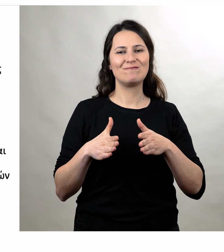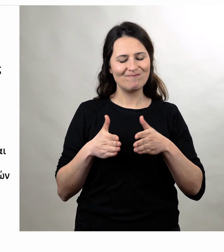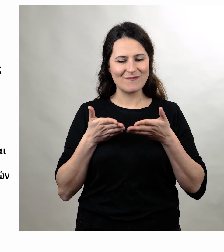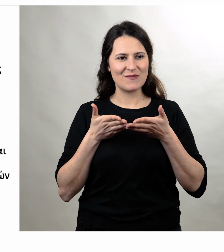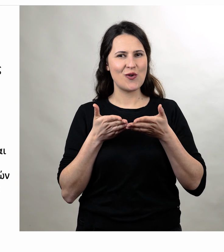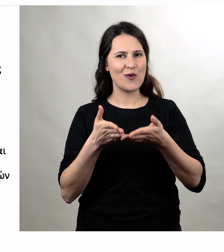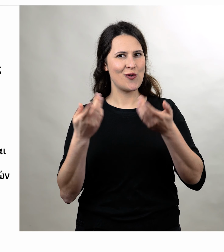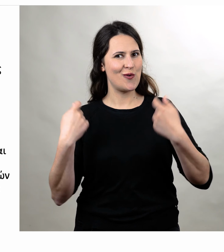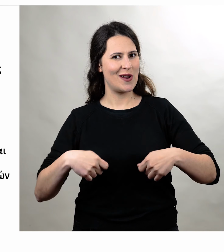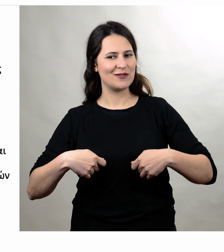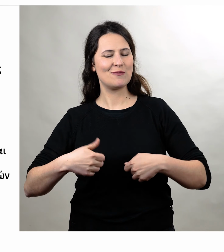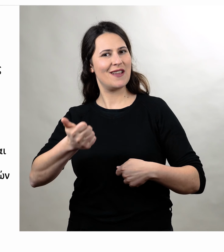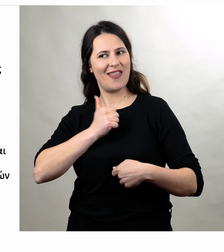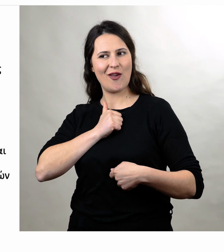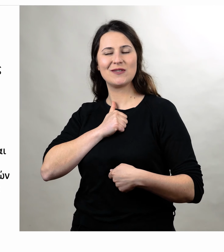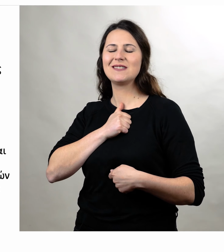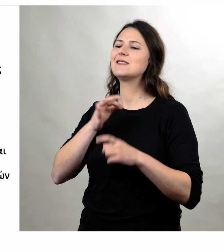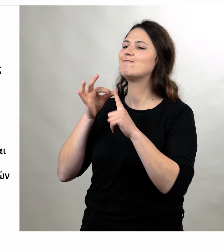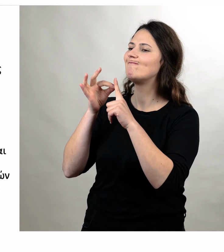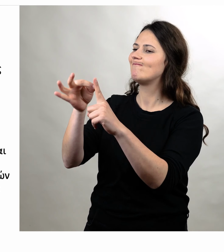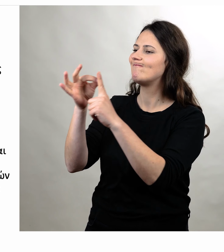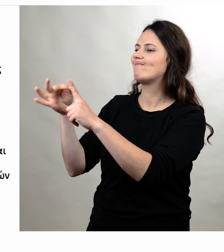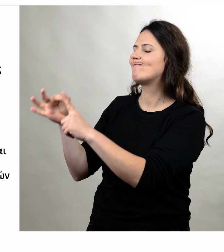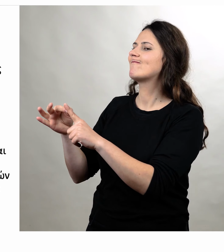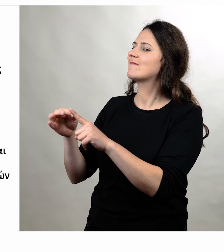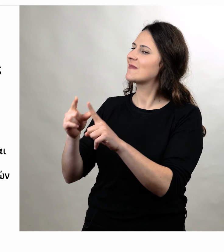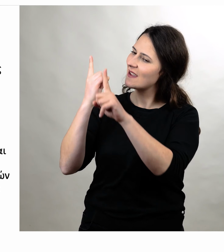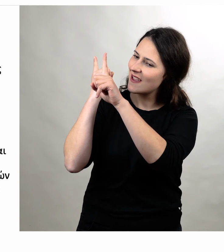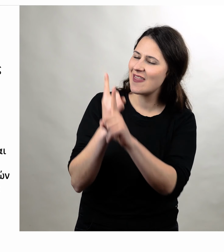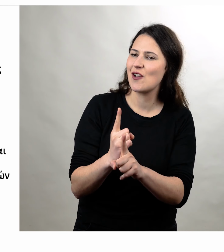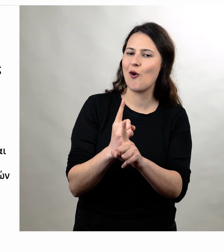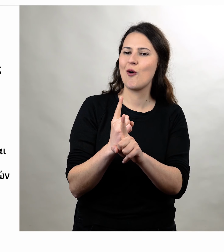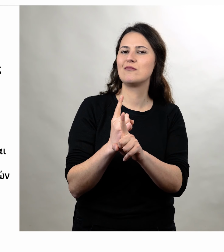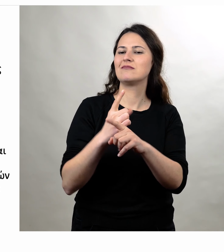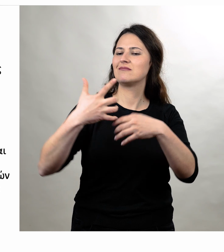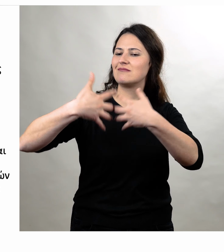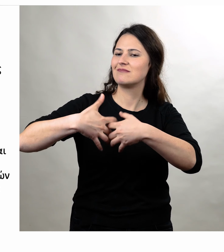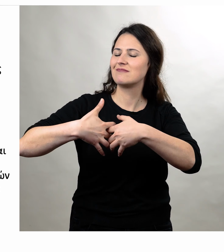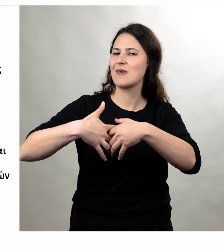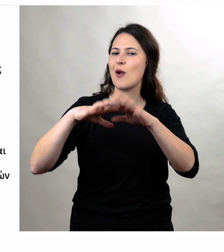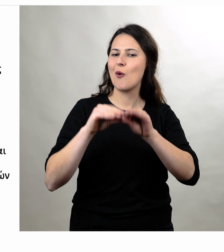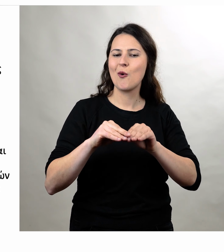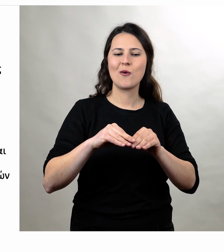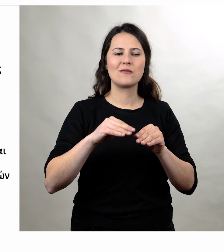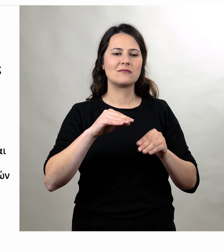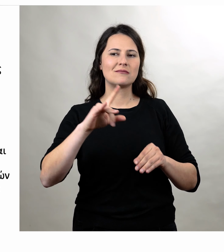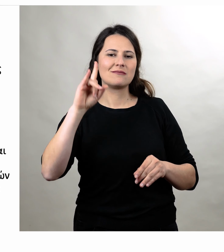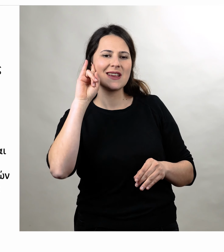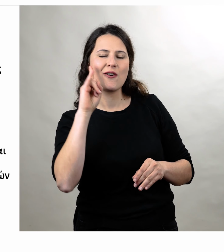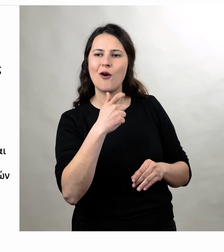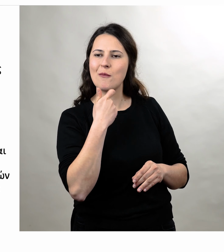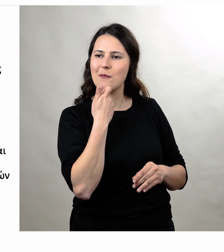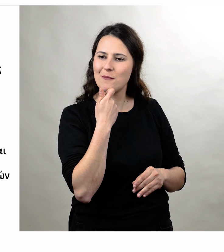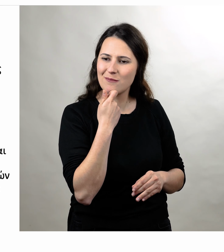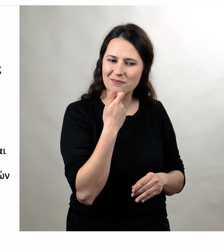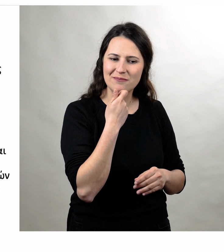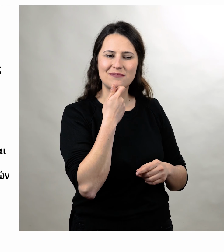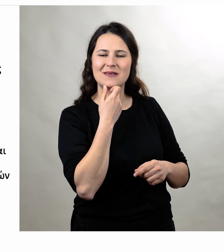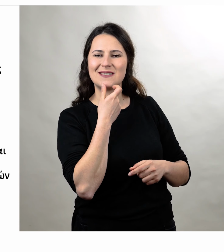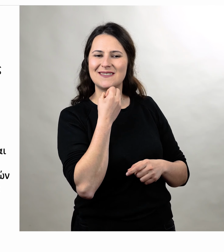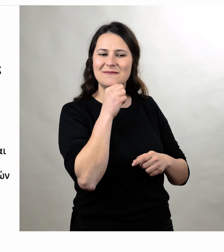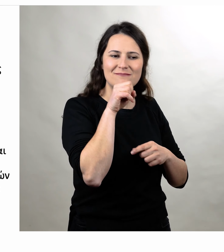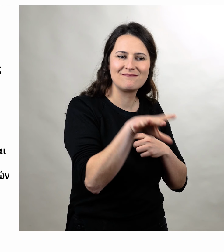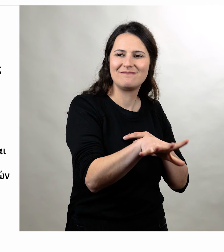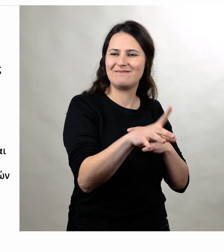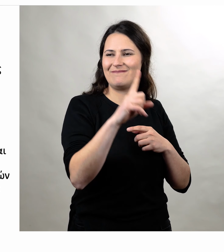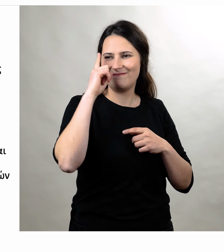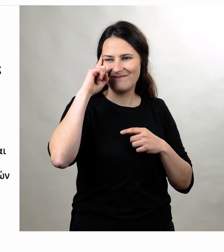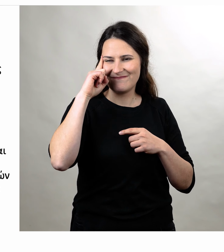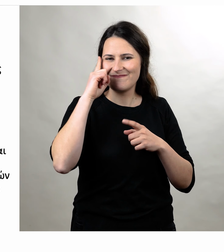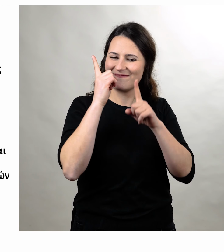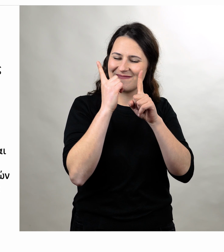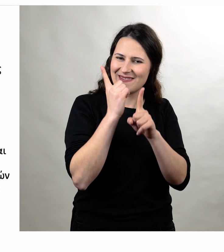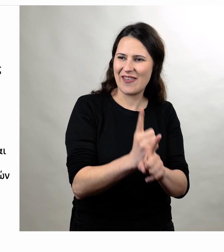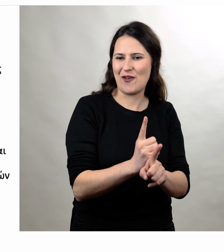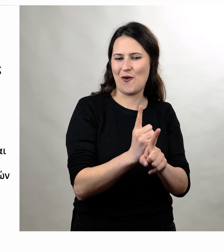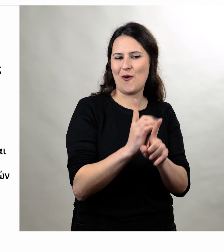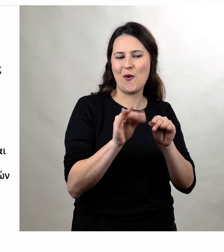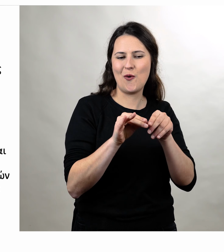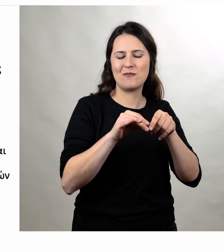Να εγκαταστήσουν κατάλληλο ηχητικό εξοπλισμό και συσκευές προειδοποίησης που να καλύπτουν συγκεκριμένη απόσταση